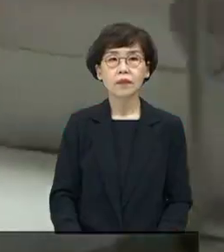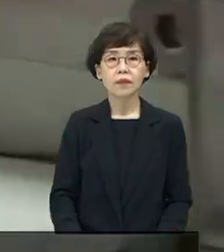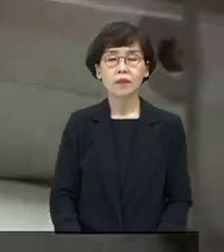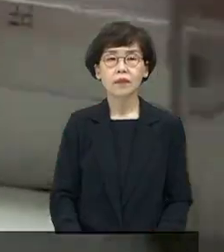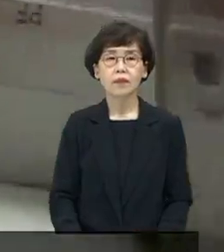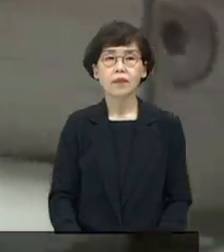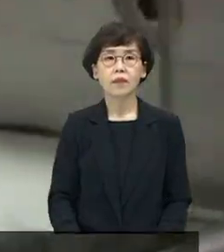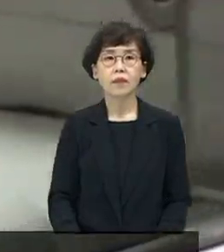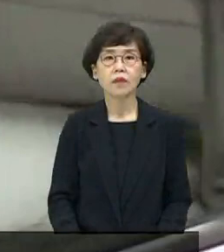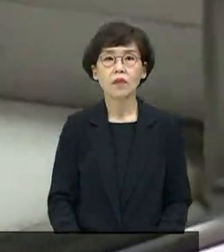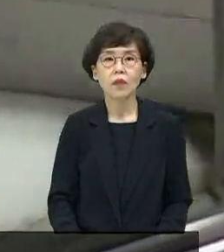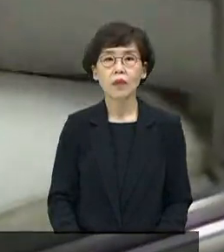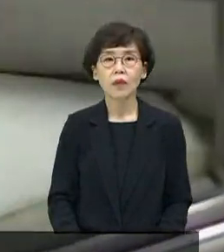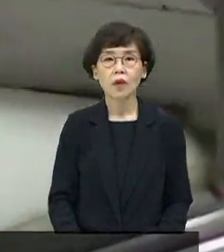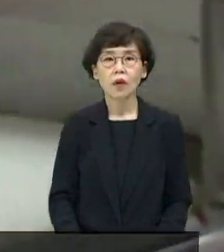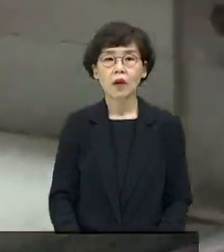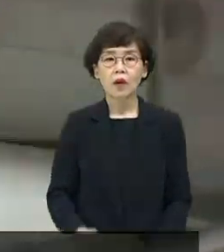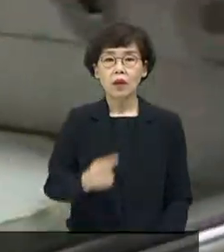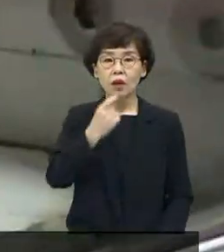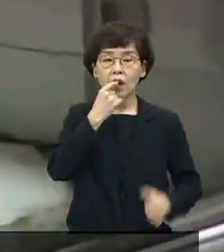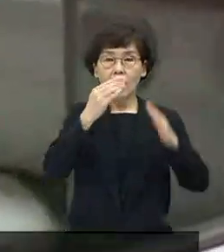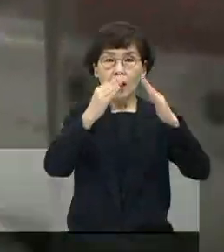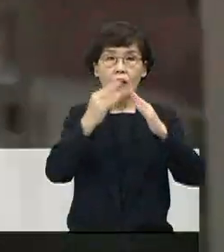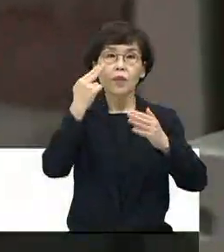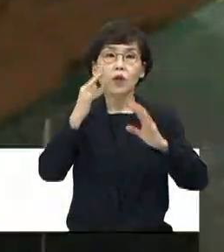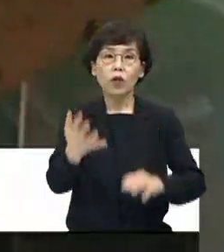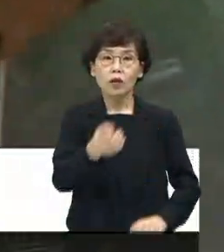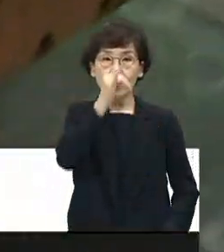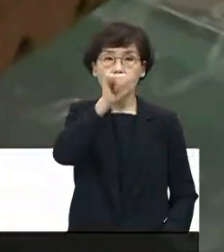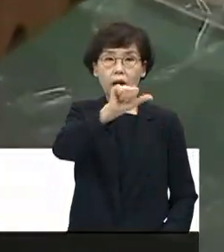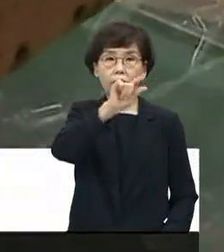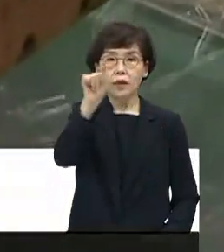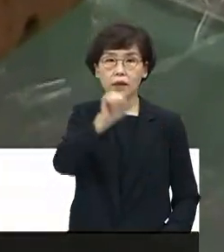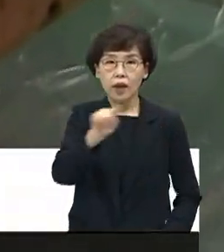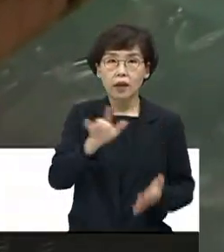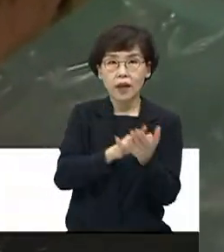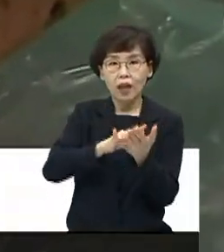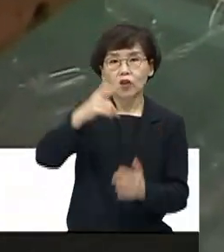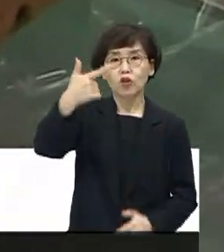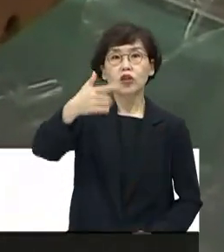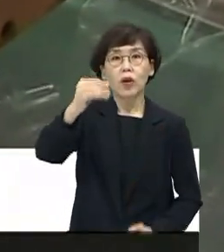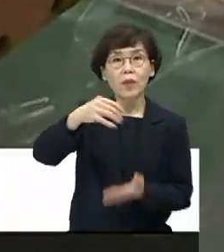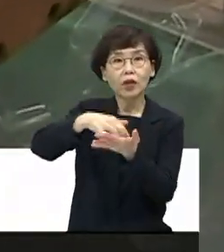(특파원) 백악관은 미국이 보유한 아스트라제네카 백신 6천만 회분을 다른